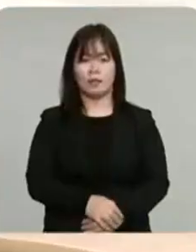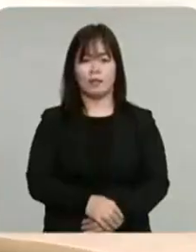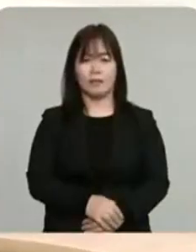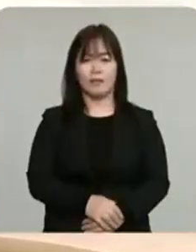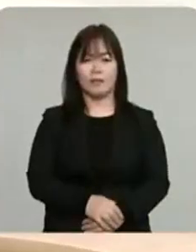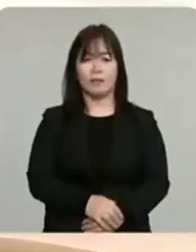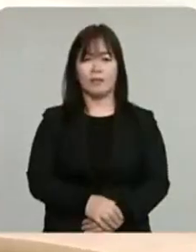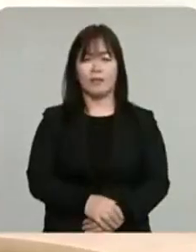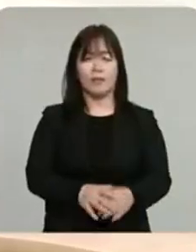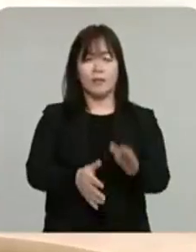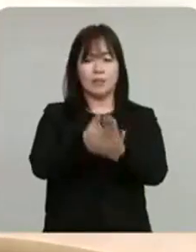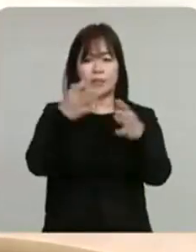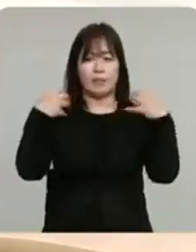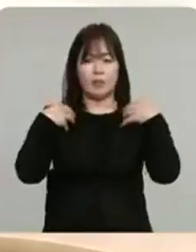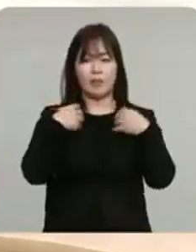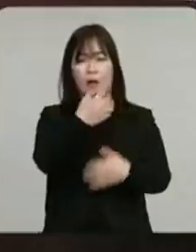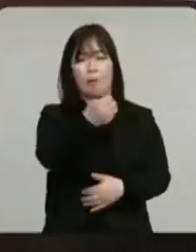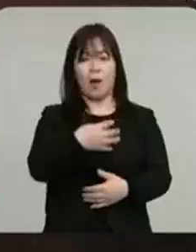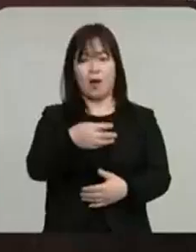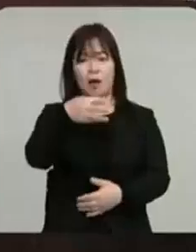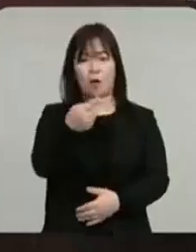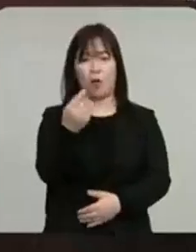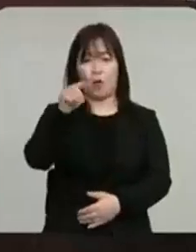시청에서 지원한 인공지능 로봇 '다솜이' 때문입니다.